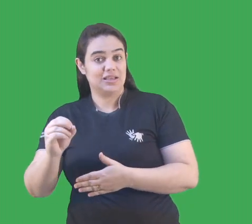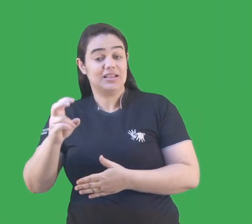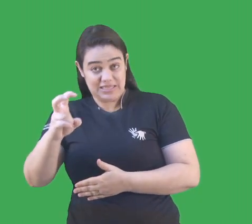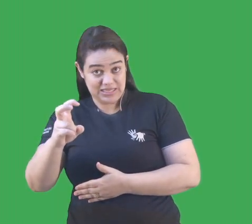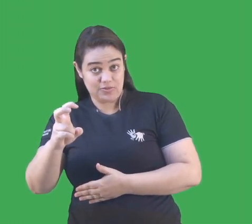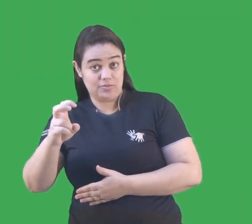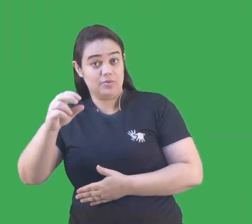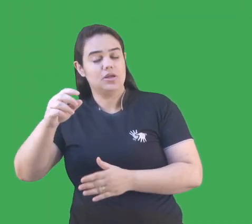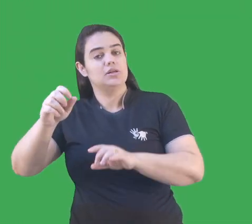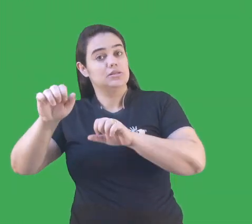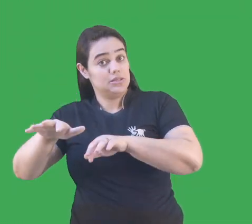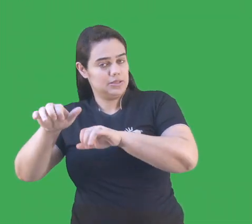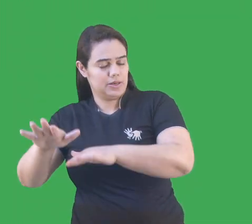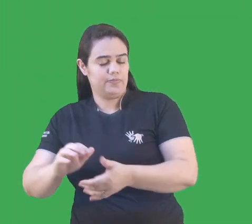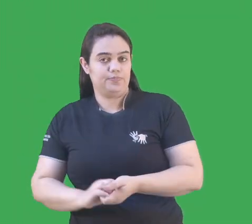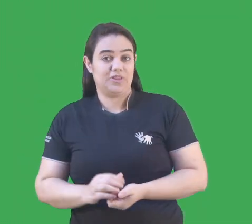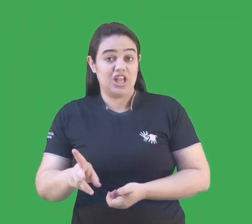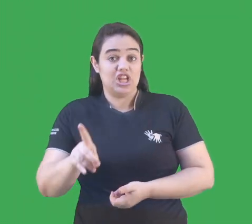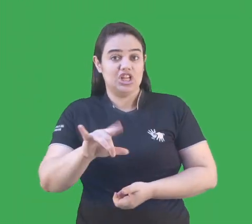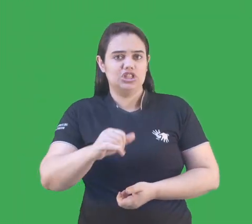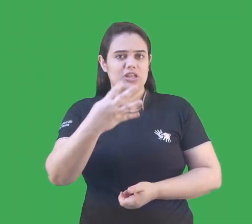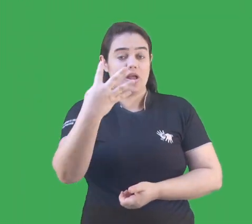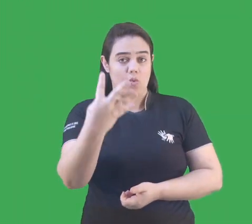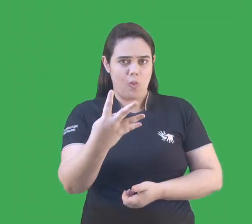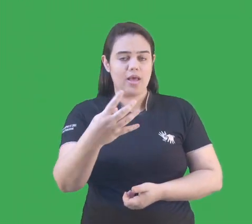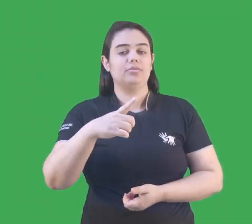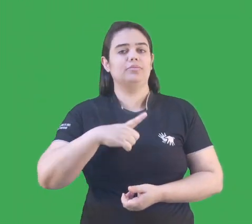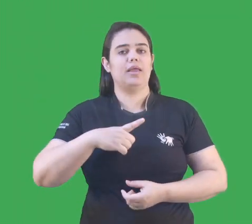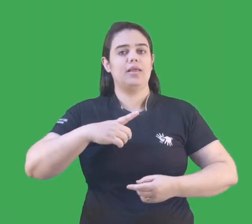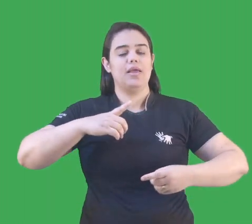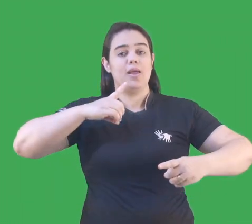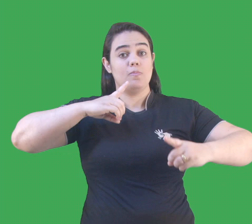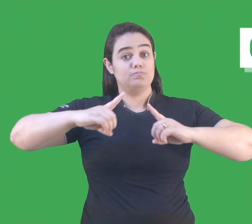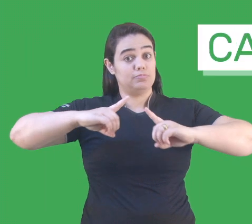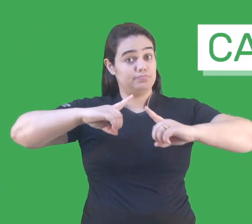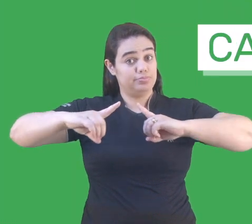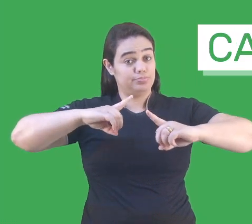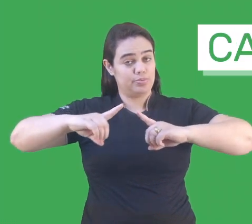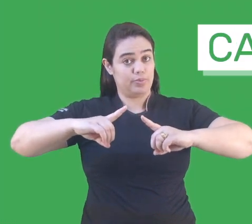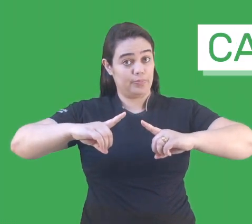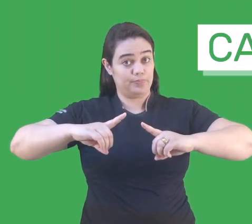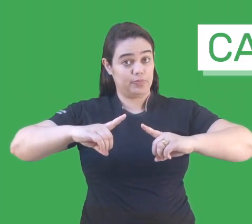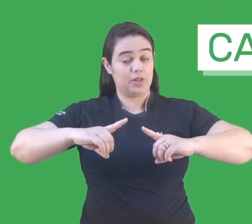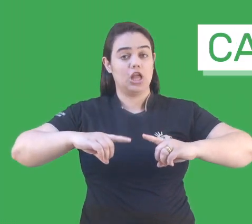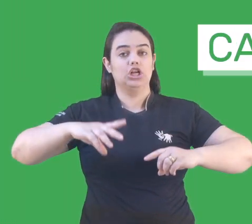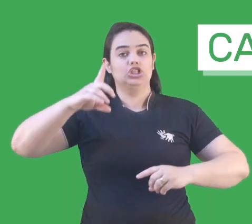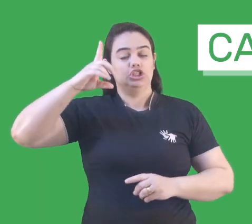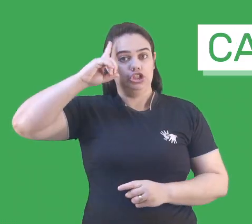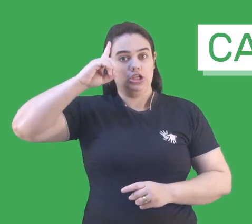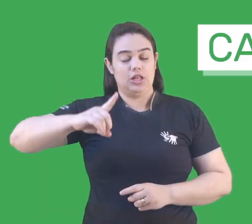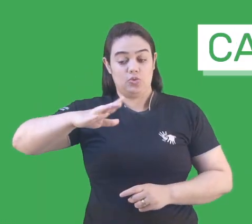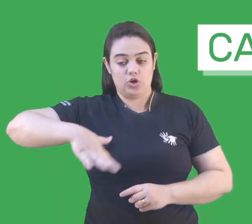No dia 4 está prevista a realização de debates entre os candidatos ao cargo de diretor-geral